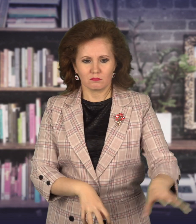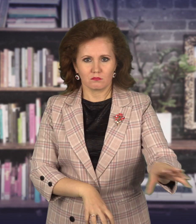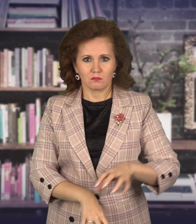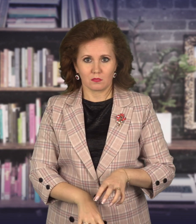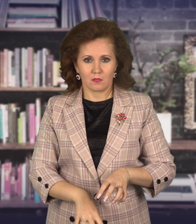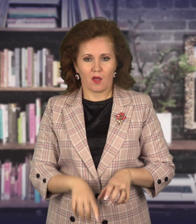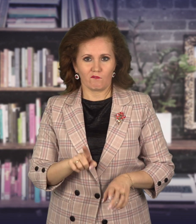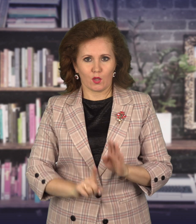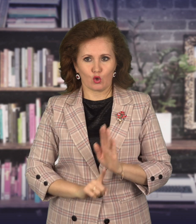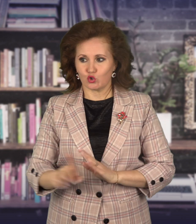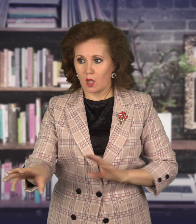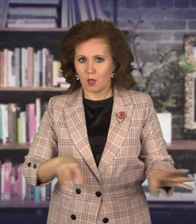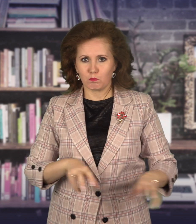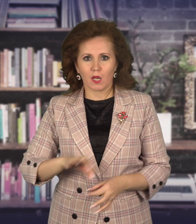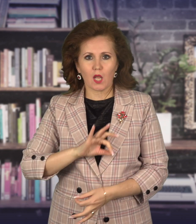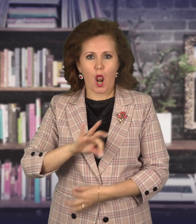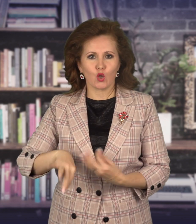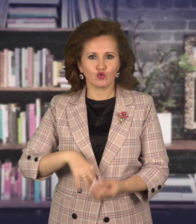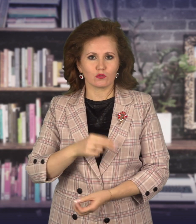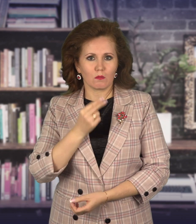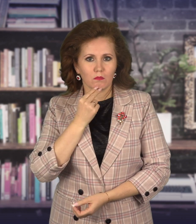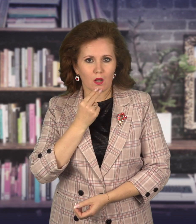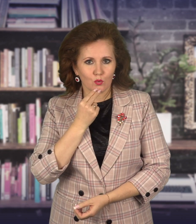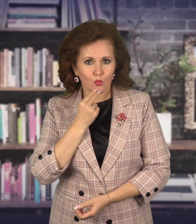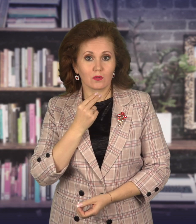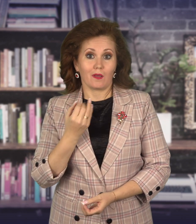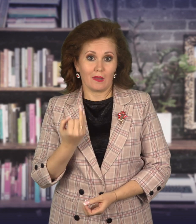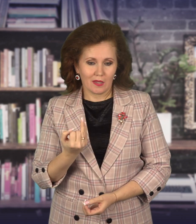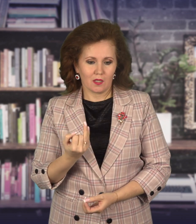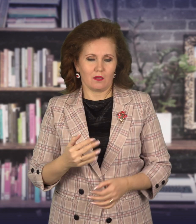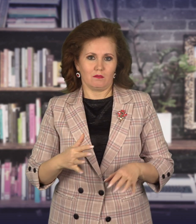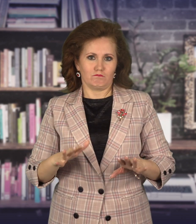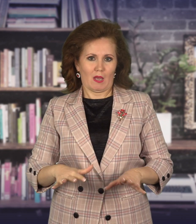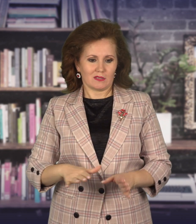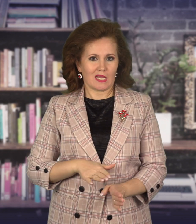вы начинаете набирать лишние продукты,